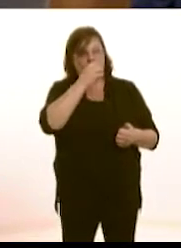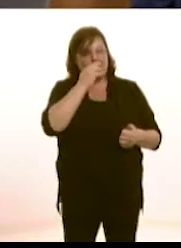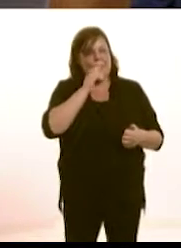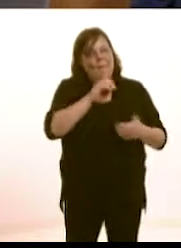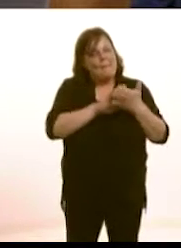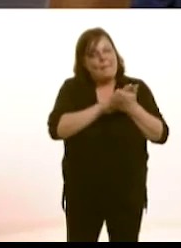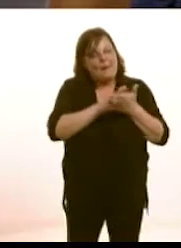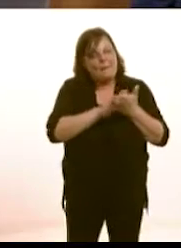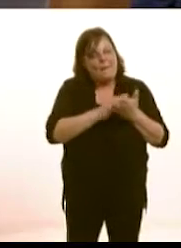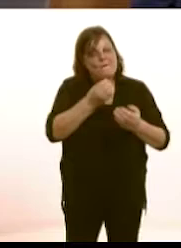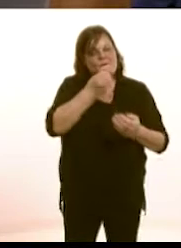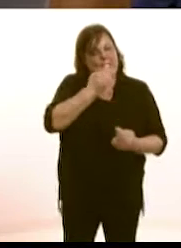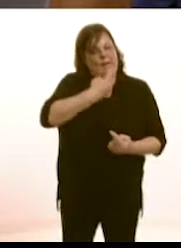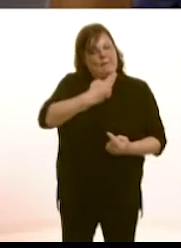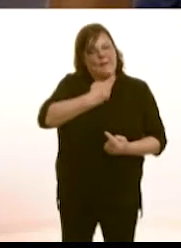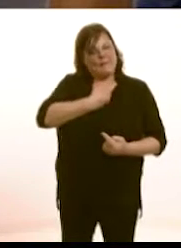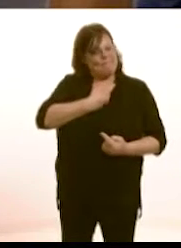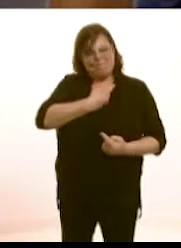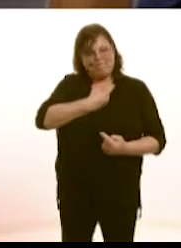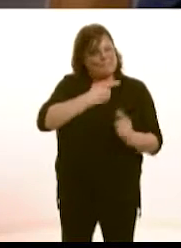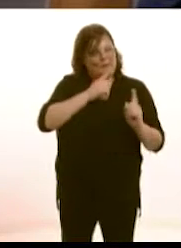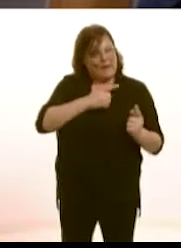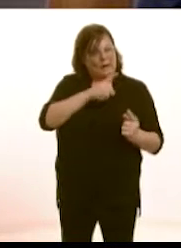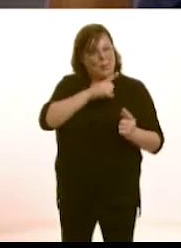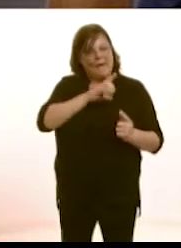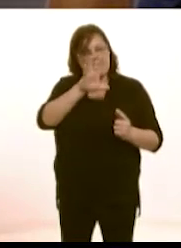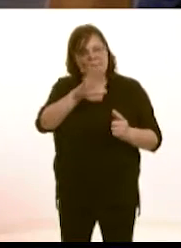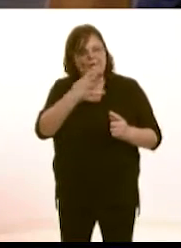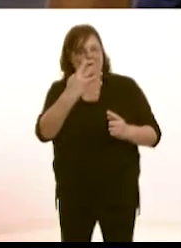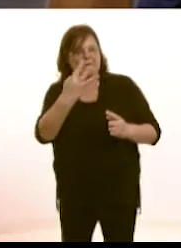Dyna yw natur lle rydym niín byw, achos lle rydym niín byw yn y byd.